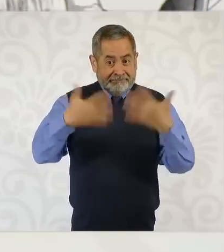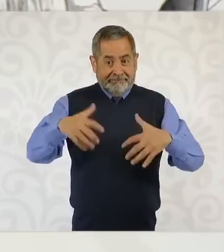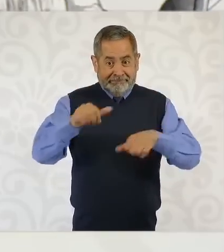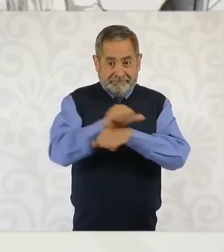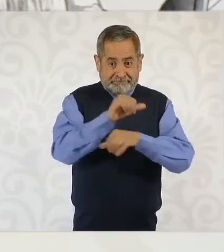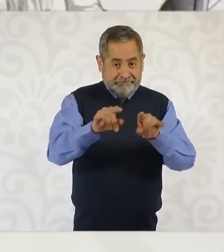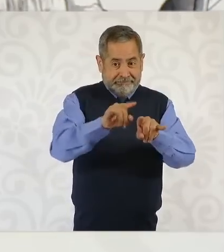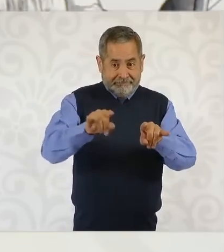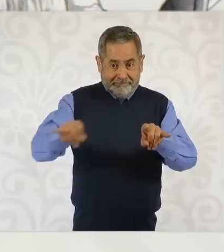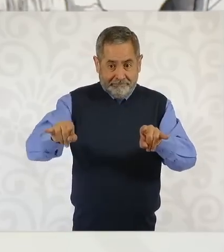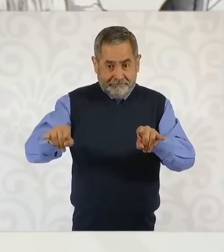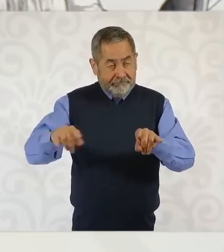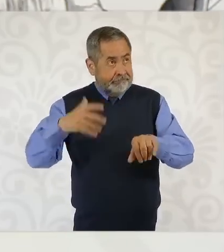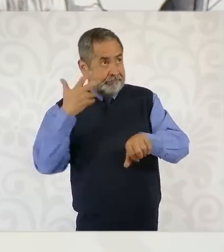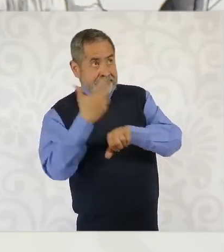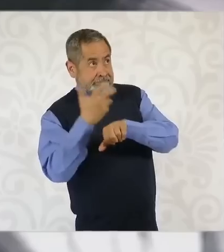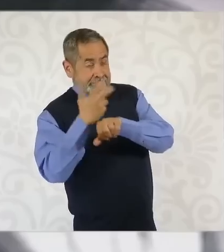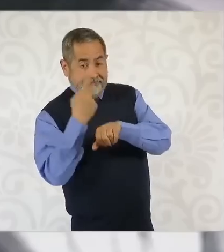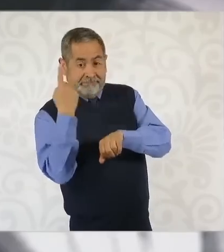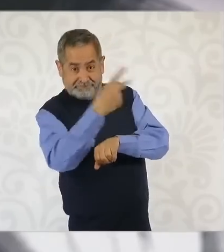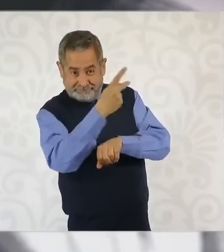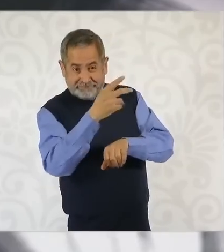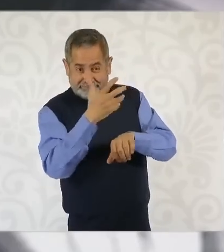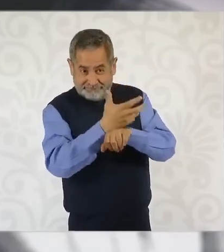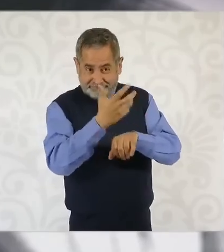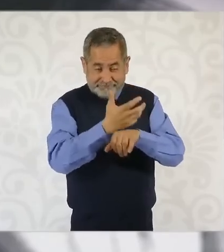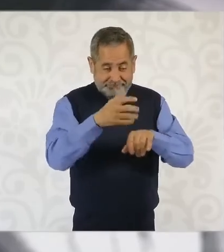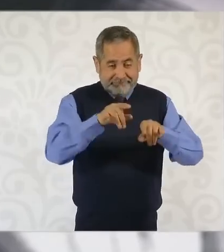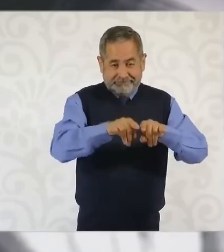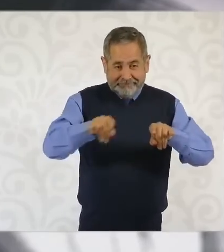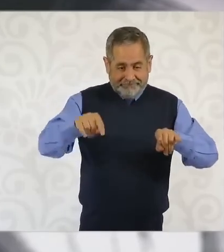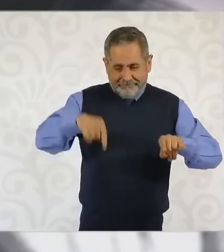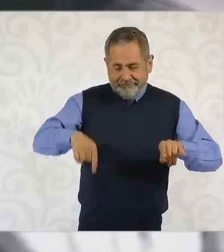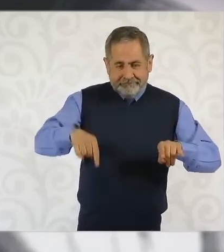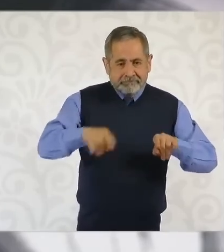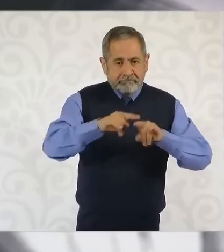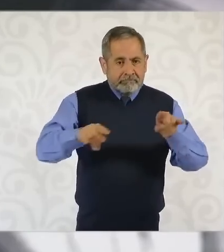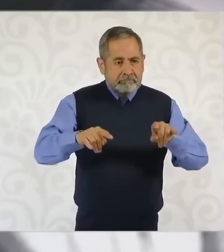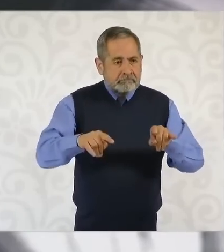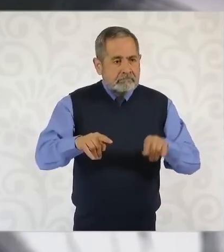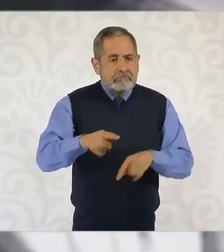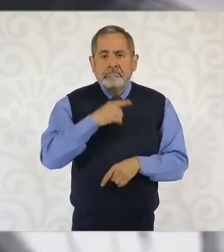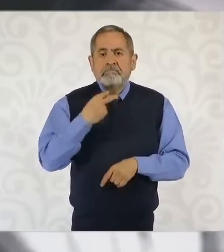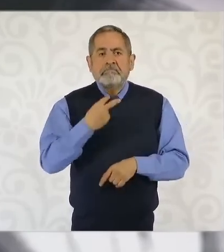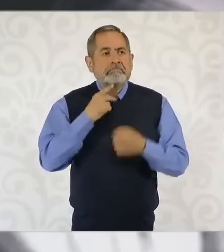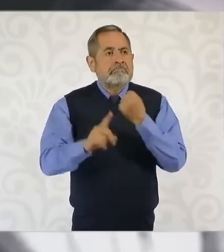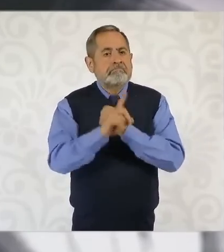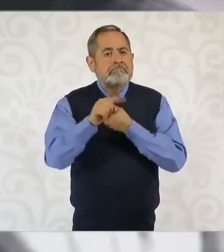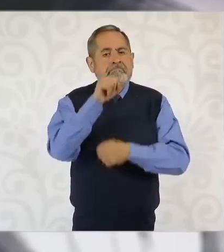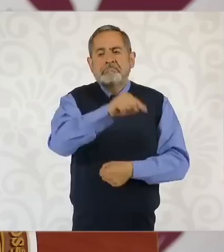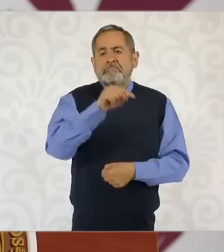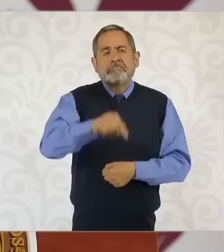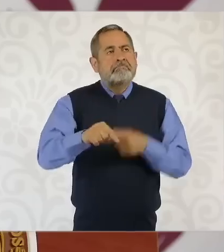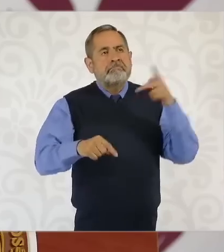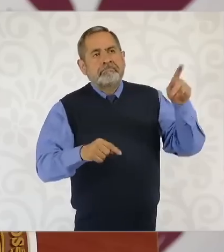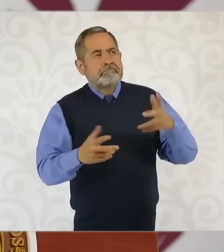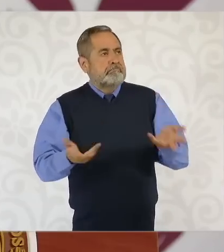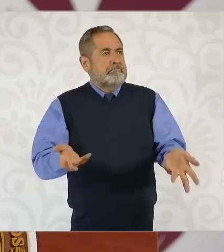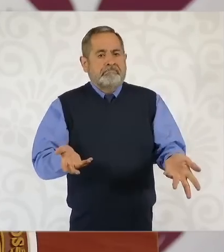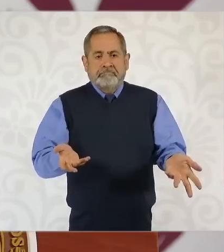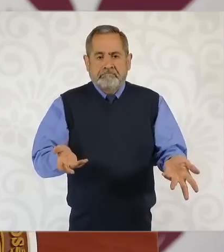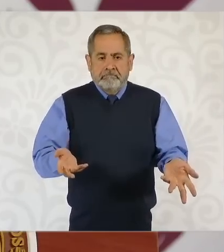estadounidense es la que más problemas va a tener porque por ejemplo lo que más se